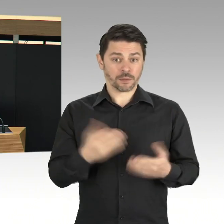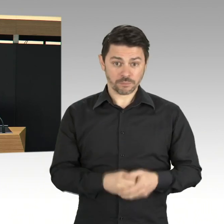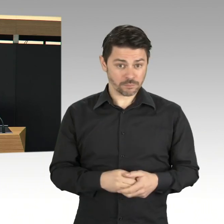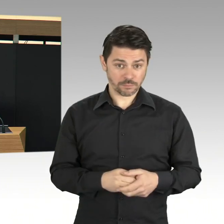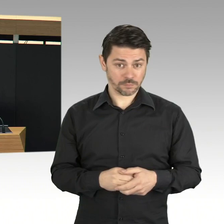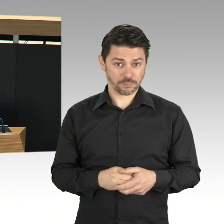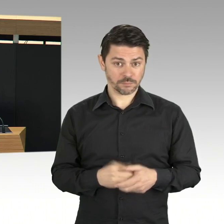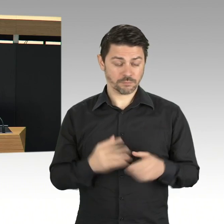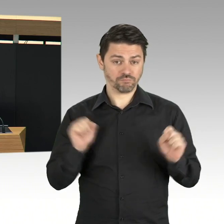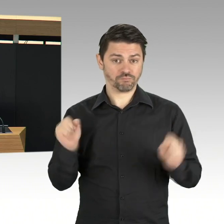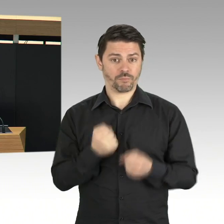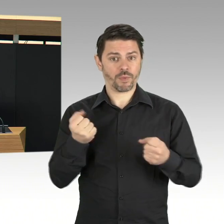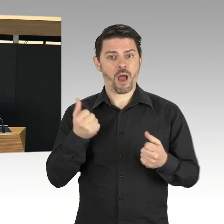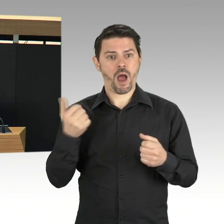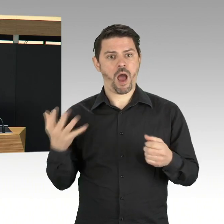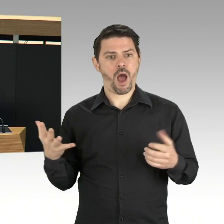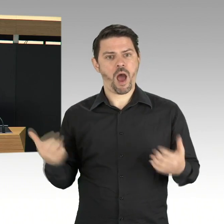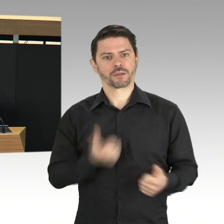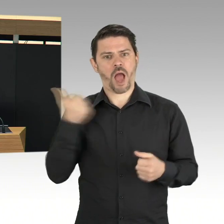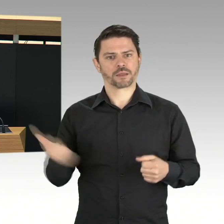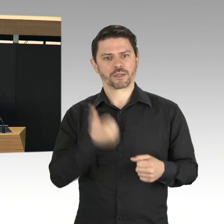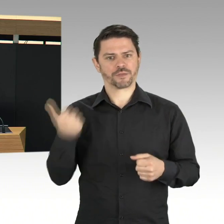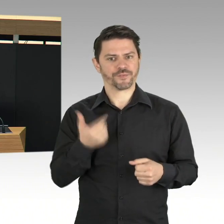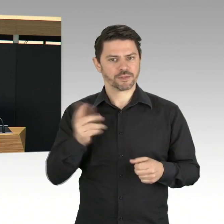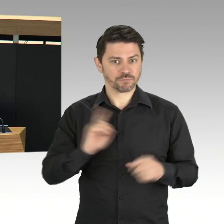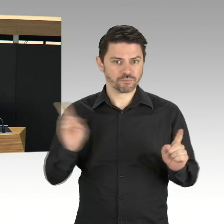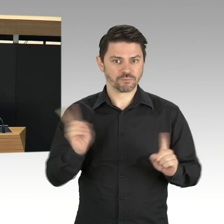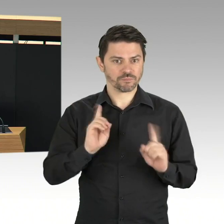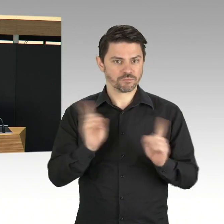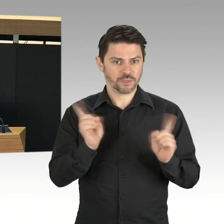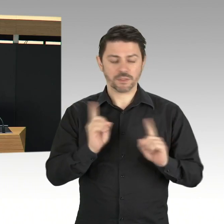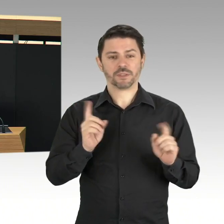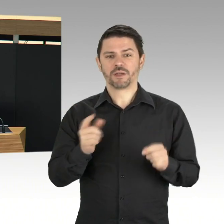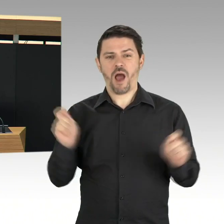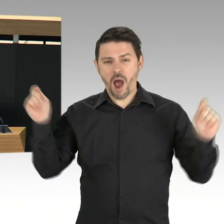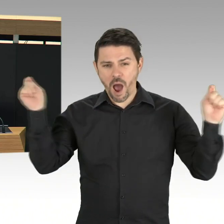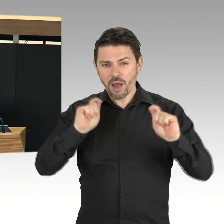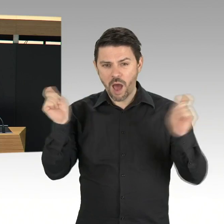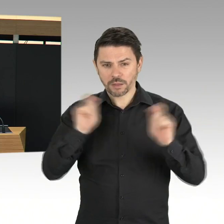Und genau daraus erwächst der politische Auftrag an Senat und Parlament, die Interessen der Mieterinnen und Mieter